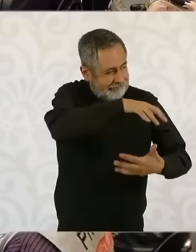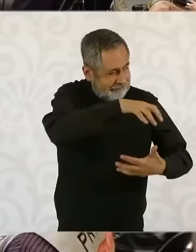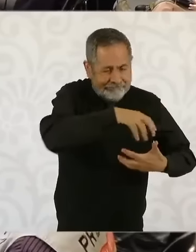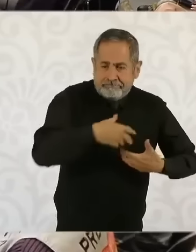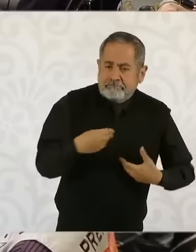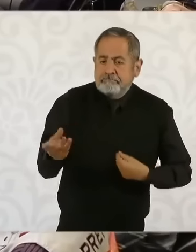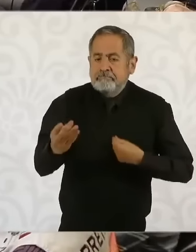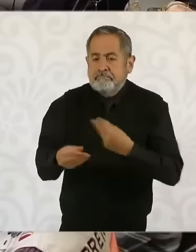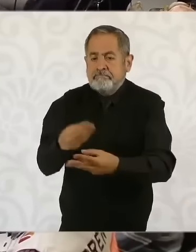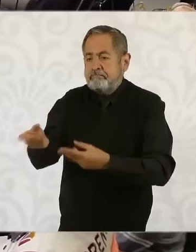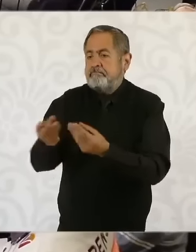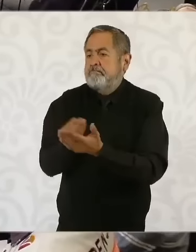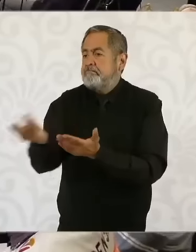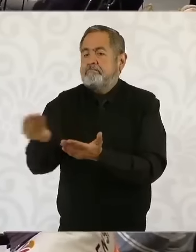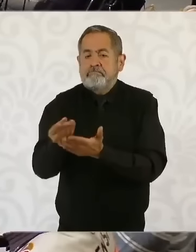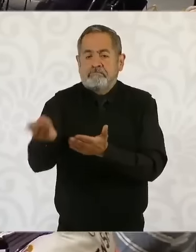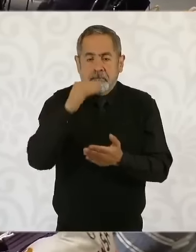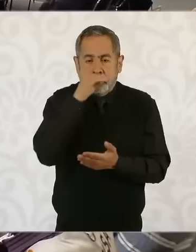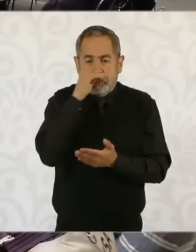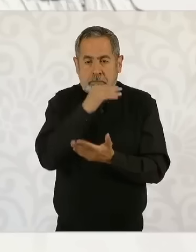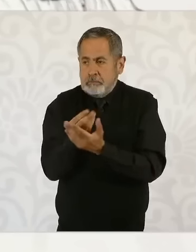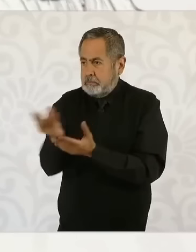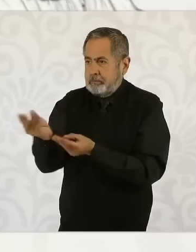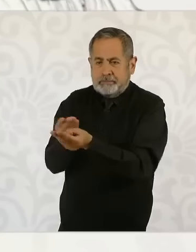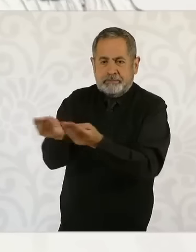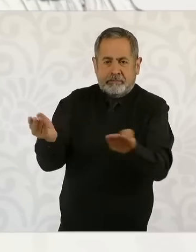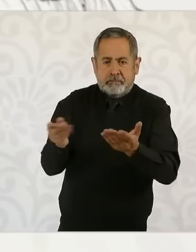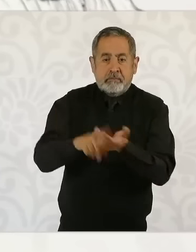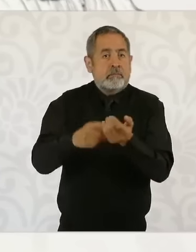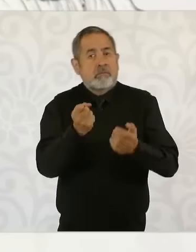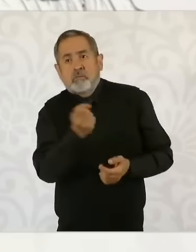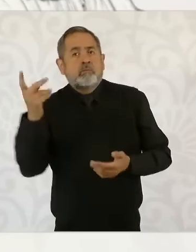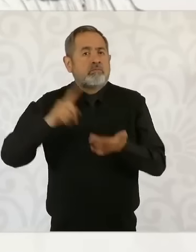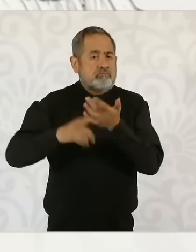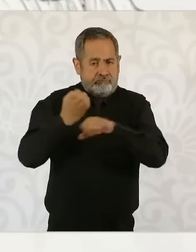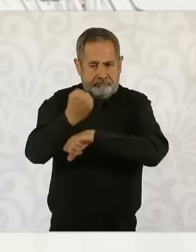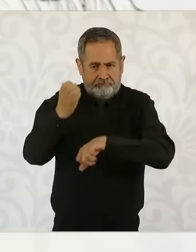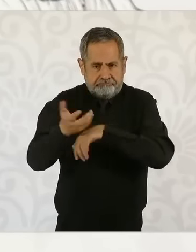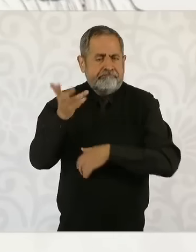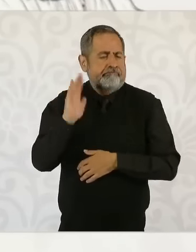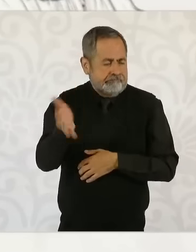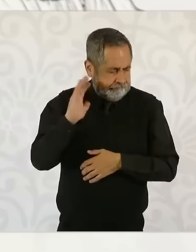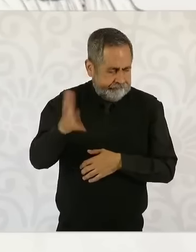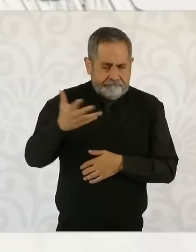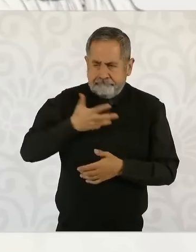para poderlos entregar de manera gratuita entonces hay muchos estados que ya lo tienen e y aún con